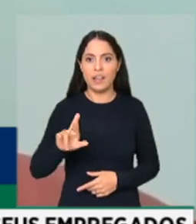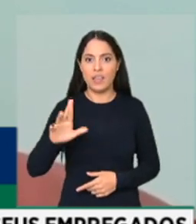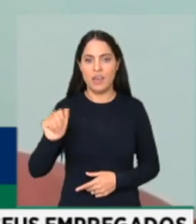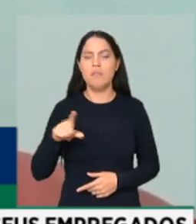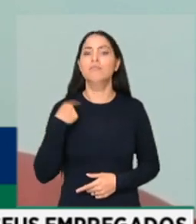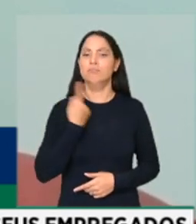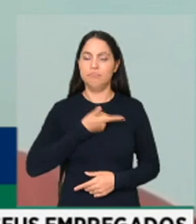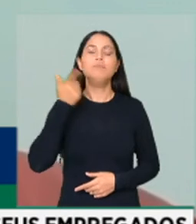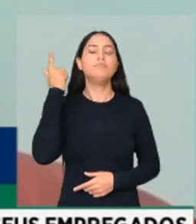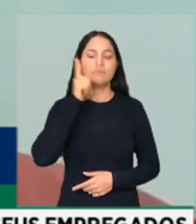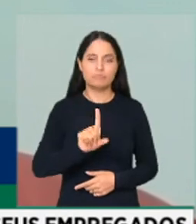DA NOSSA REFINARIA, PEDIR APOIO PARA QUE A GENTE CONSIGA